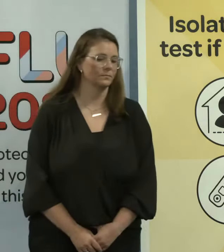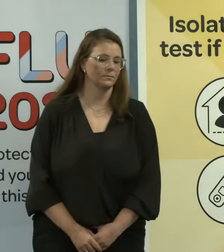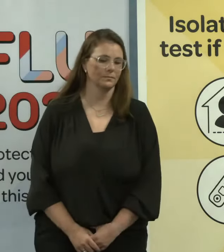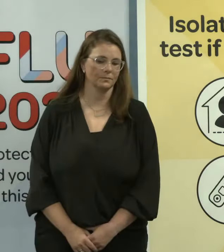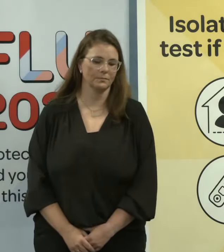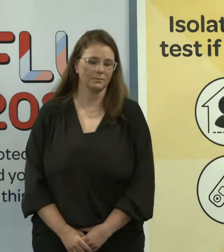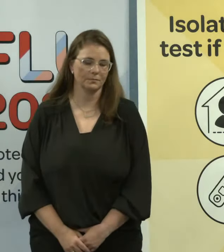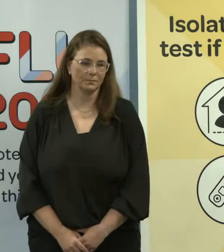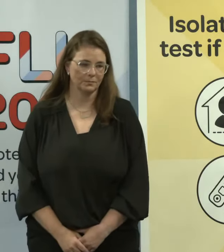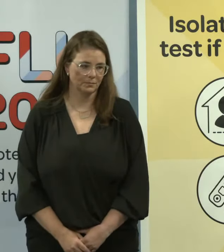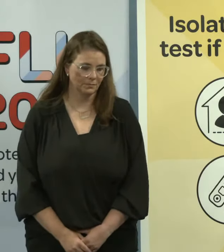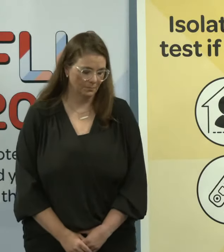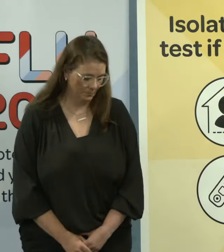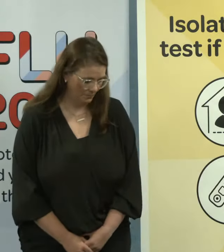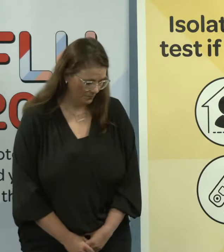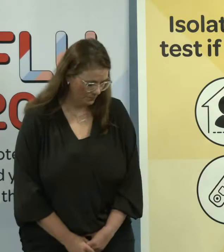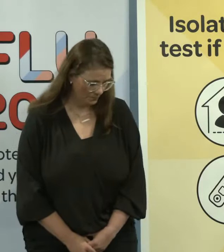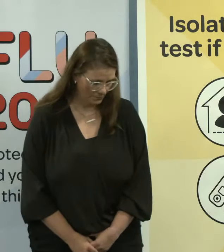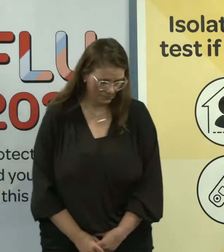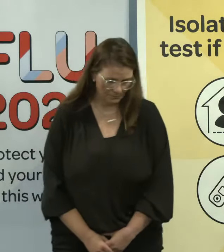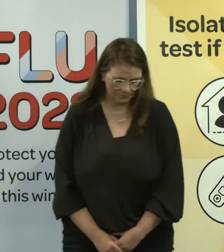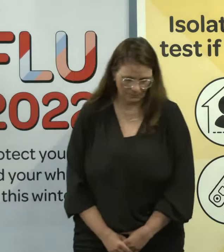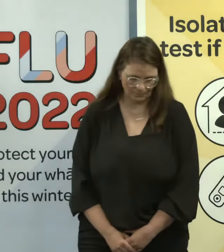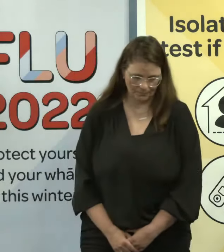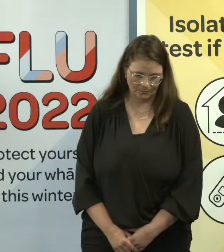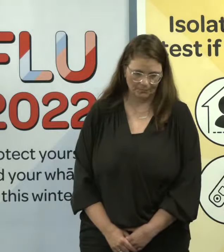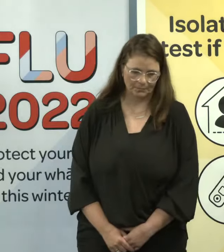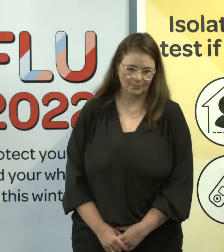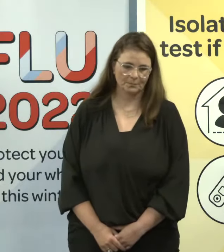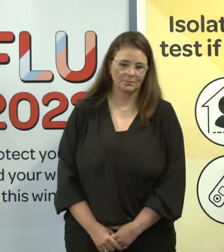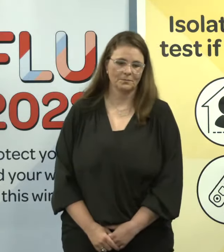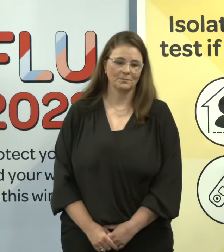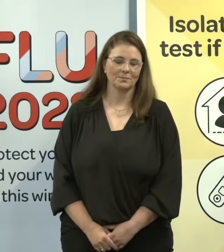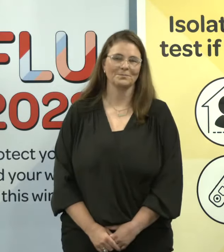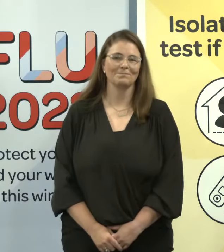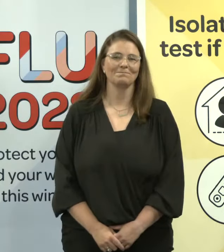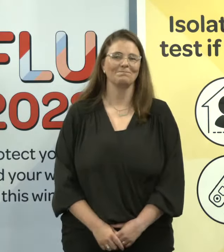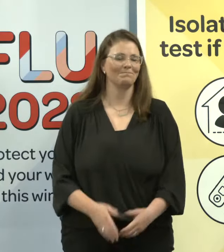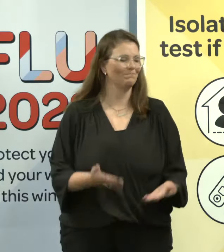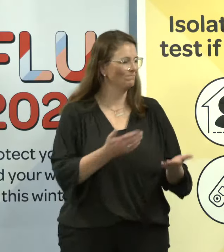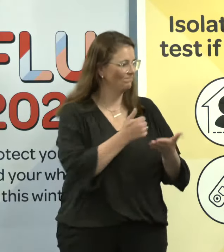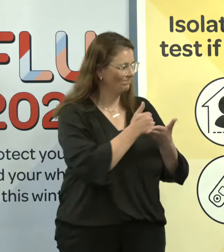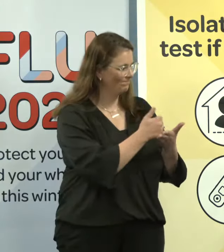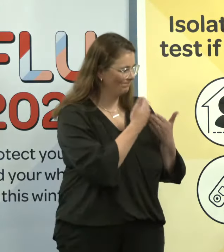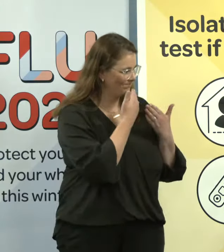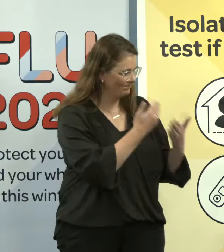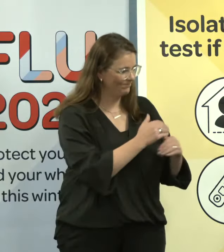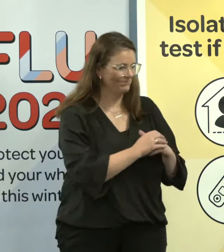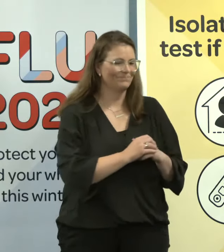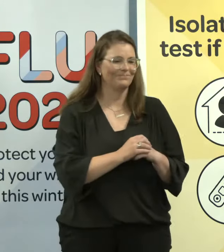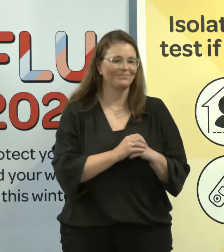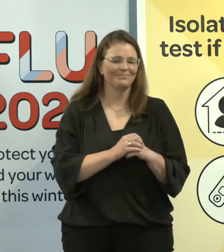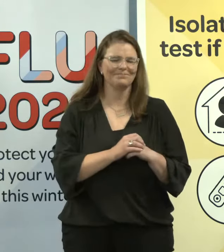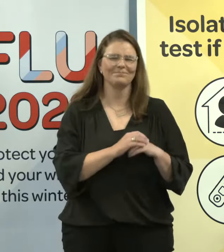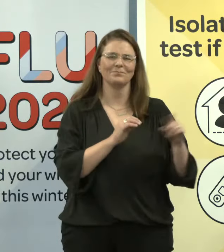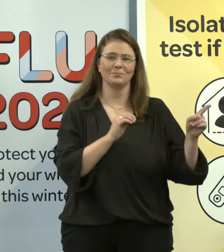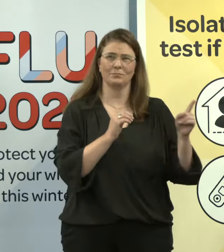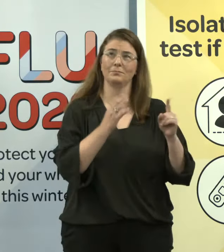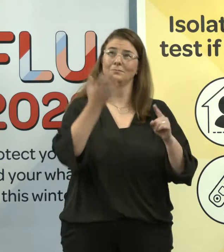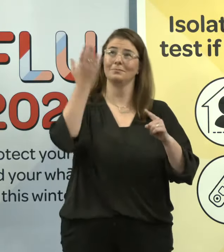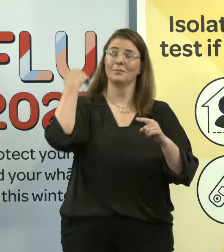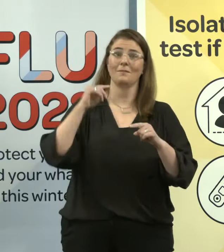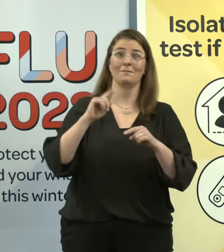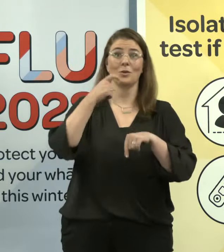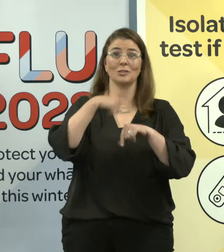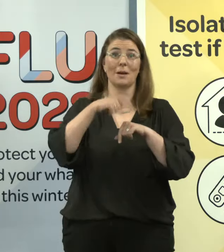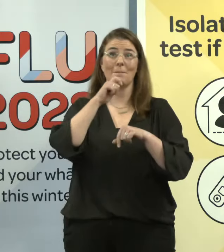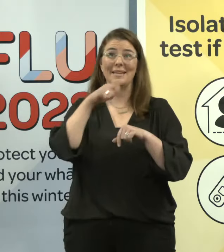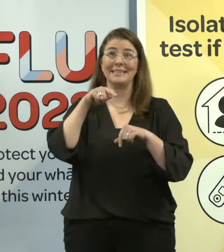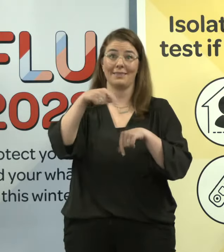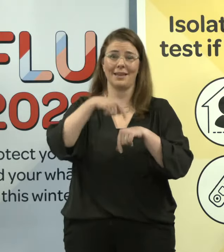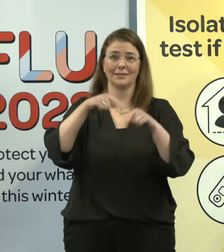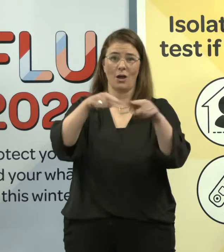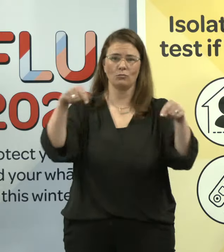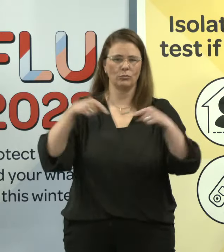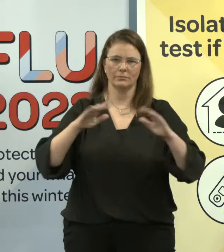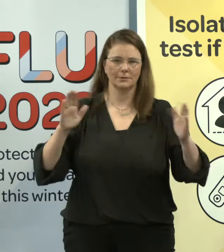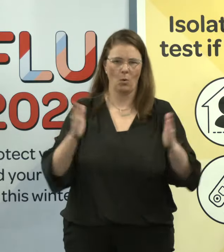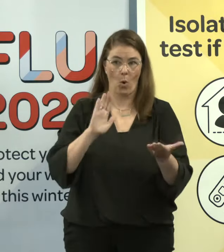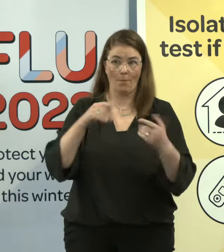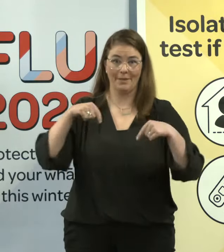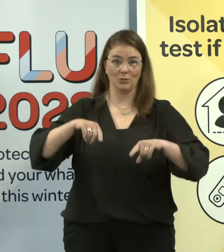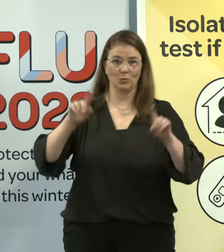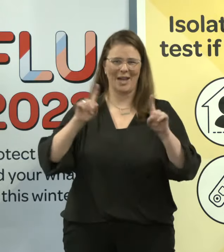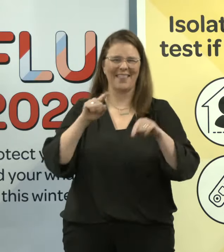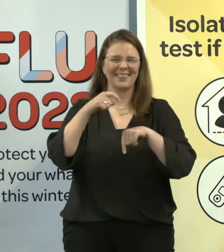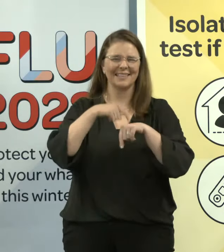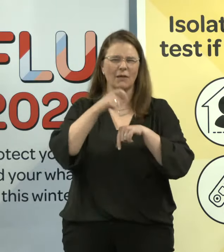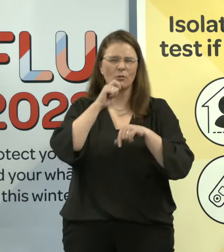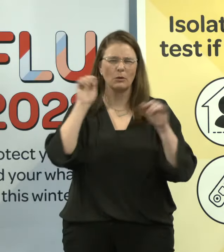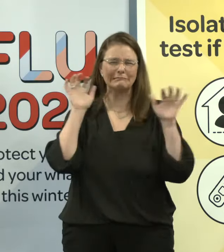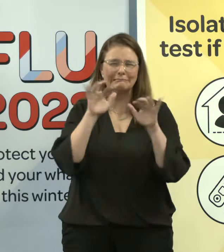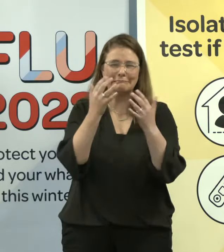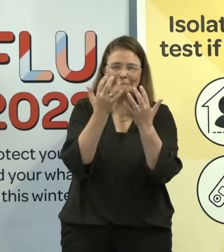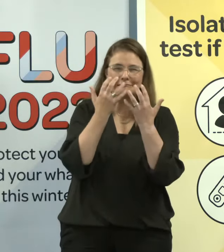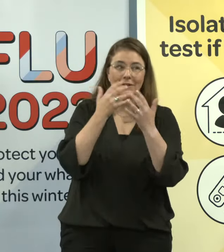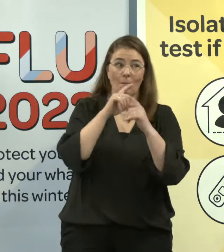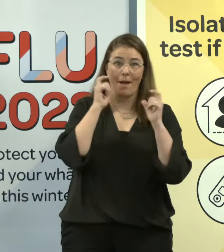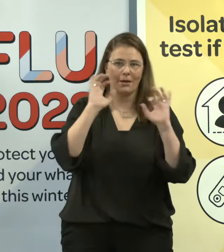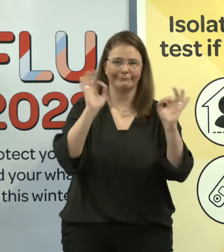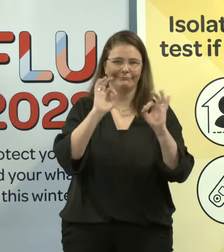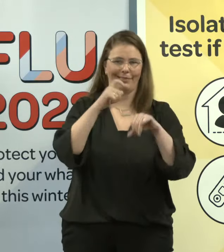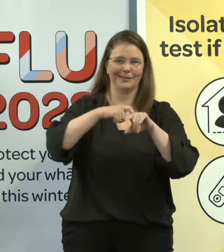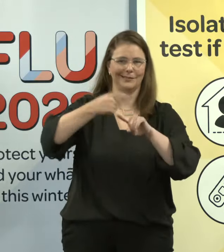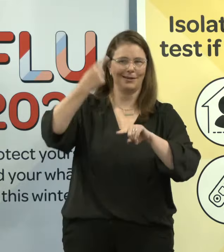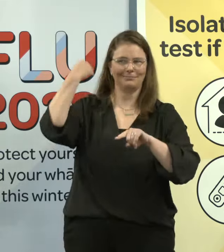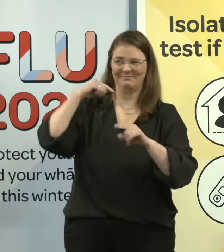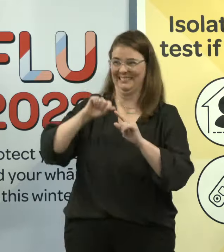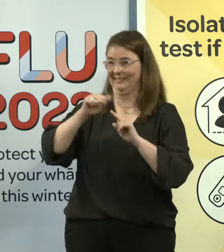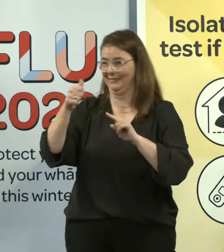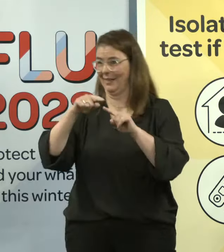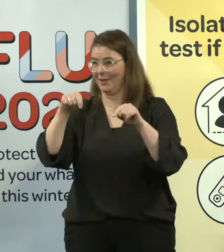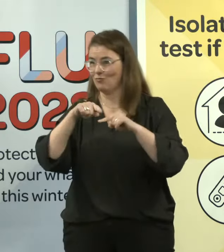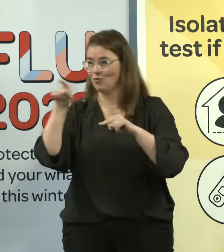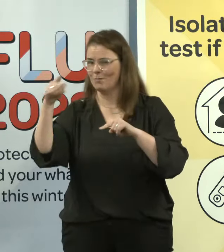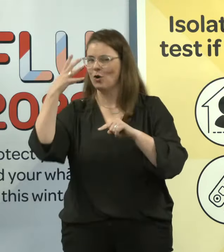hoki atu ki a koe e Takuta